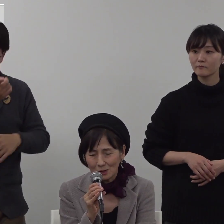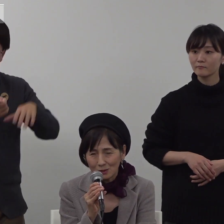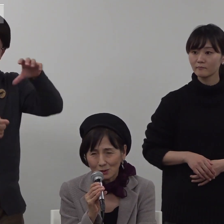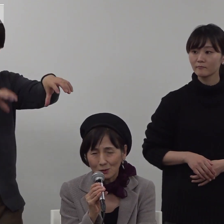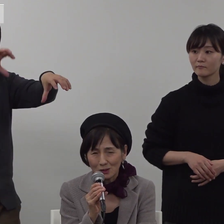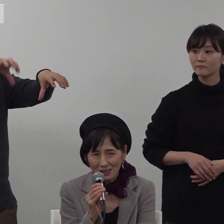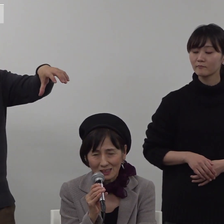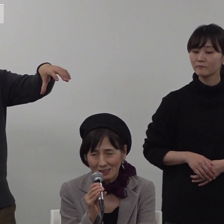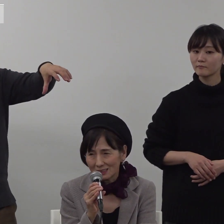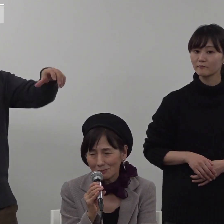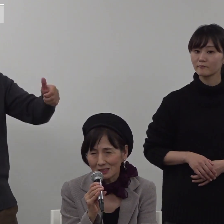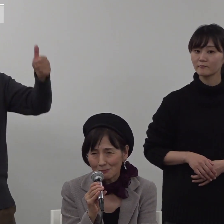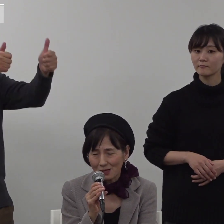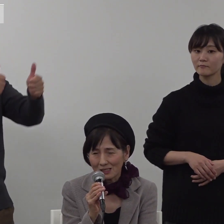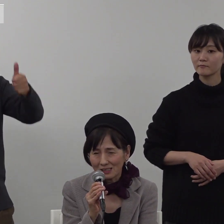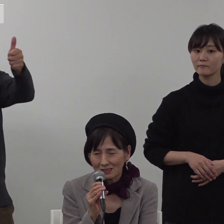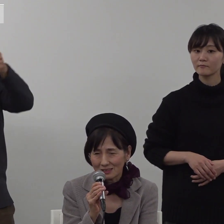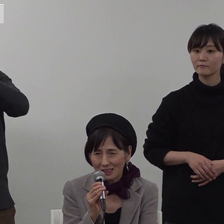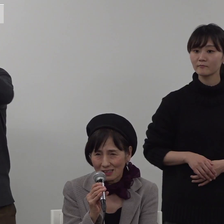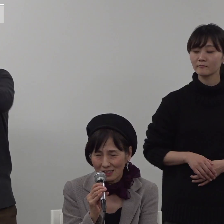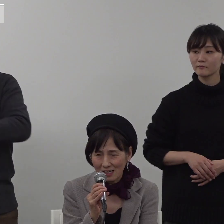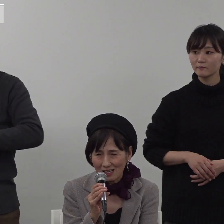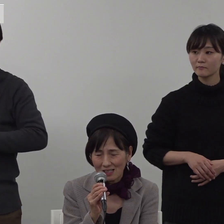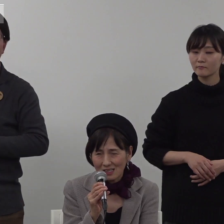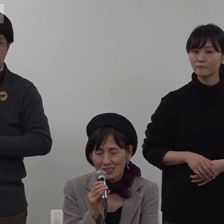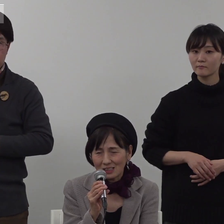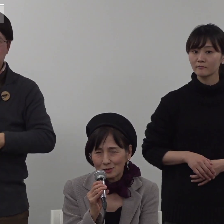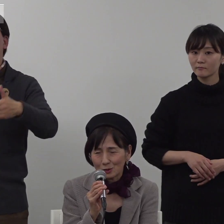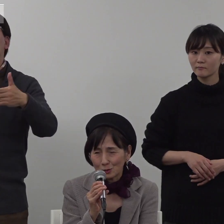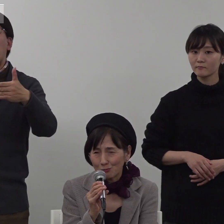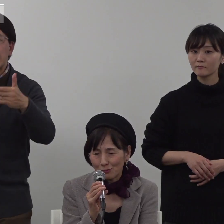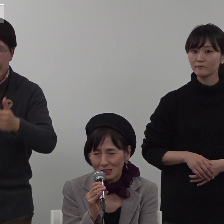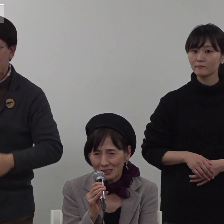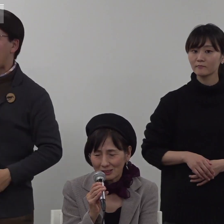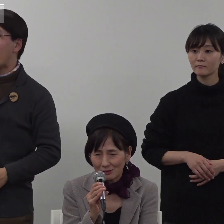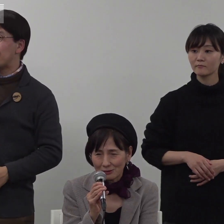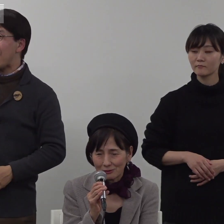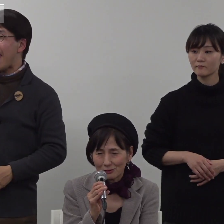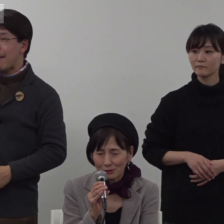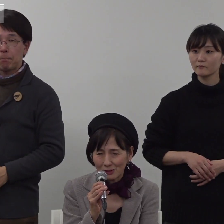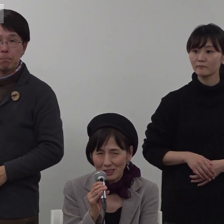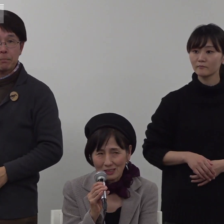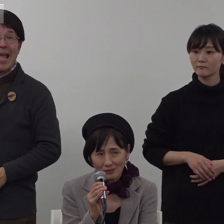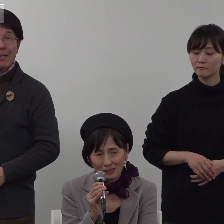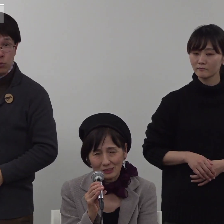そこに初めてぺんてるさんが出品しようということで